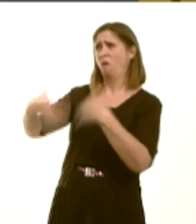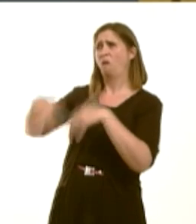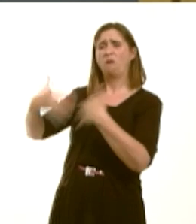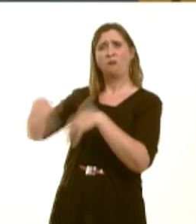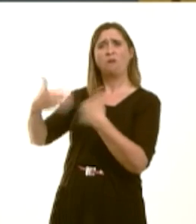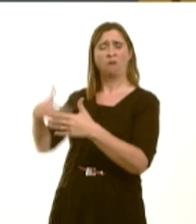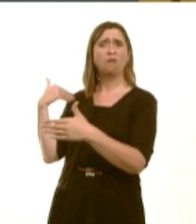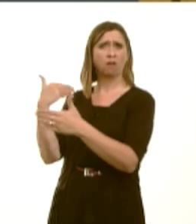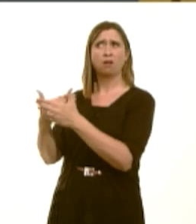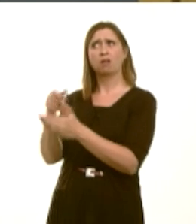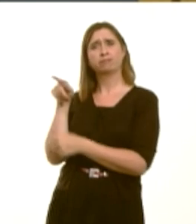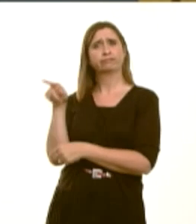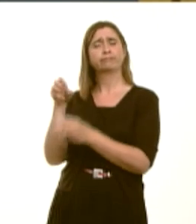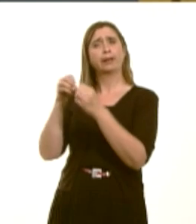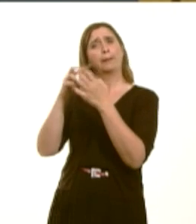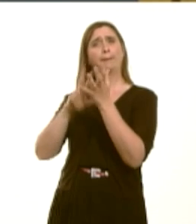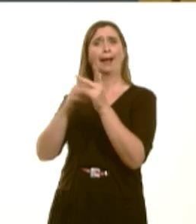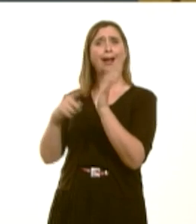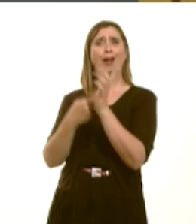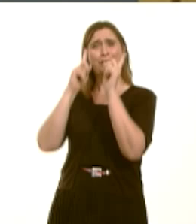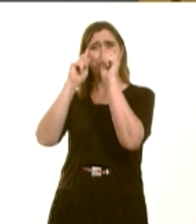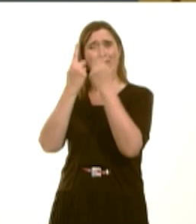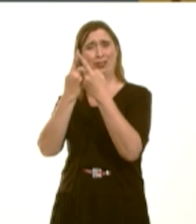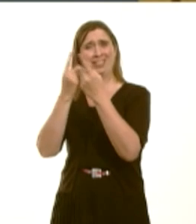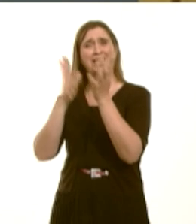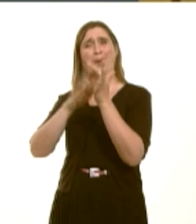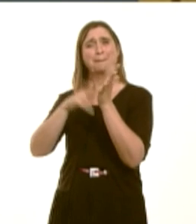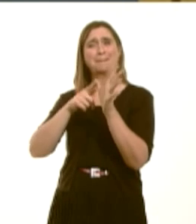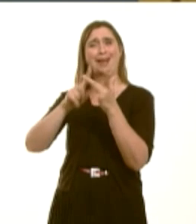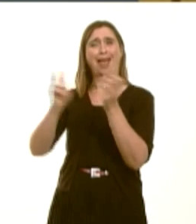yn fy etholaeth i? Mi oedd hiín braf iawn groesawuír tÓm yma i Gaerdydd, lle buon